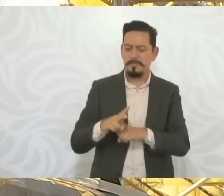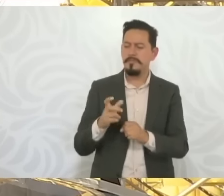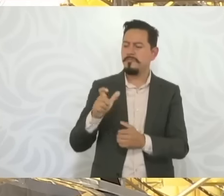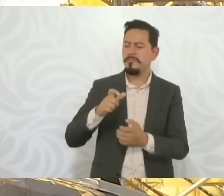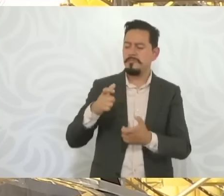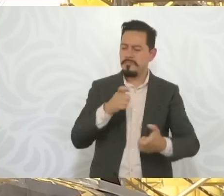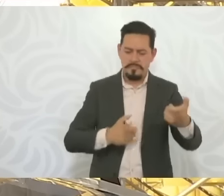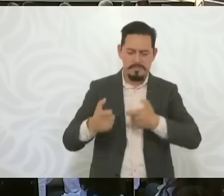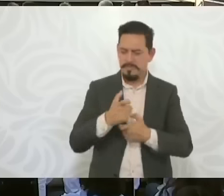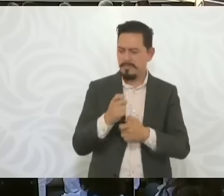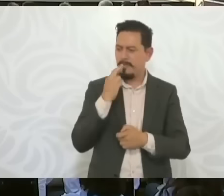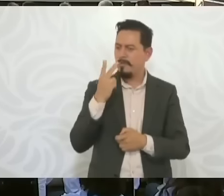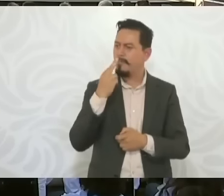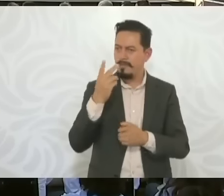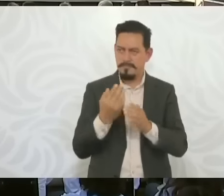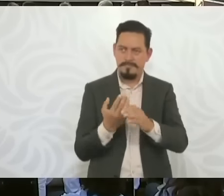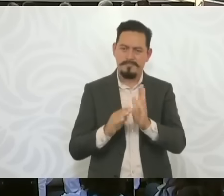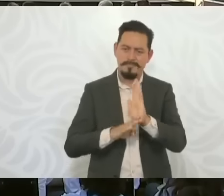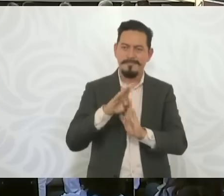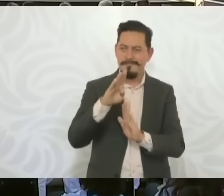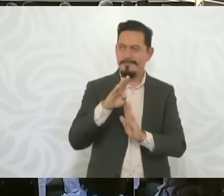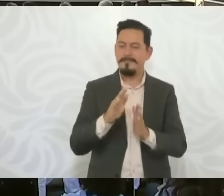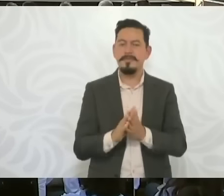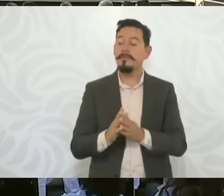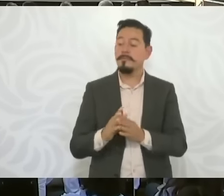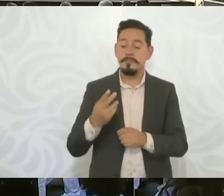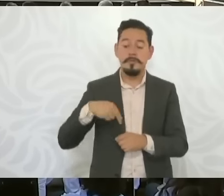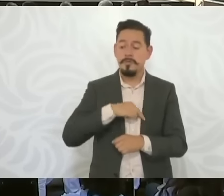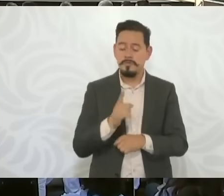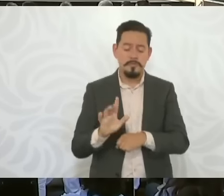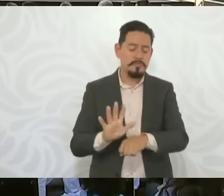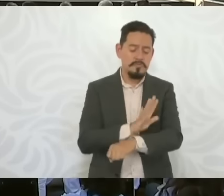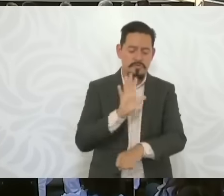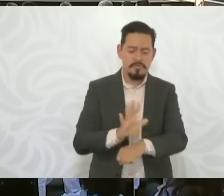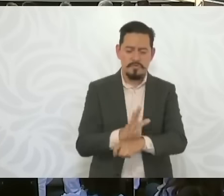desde aquí mi reconocimiento a las Secretarías de Energía y Hacienda y Crédito Público, a sus